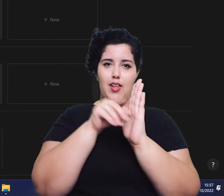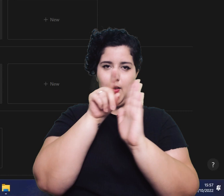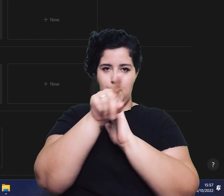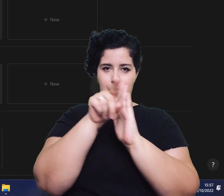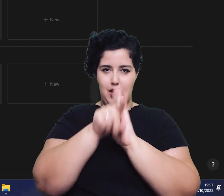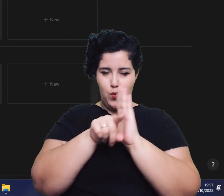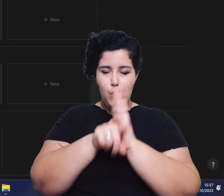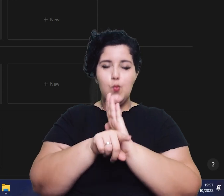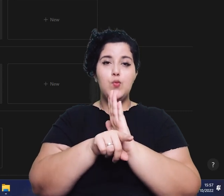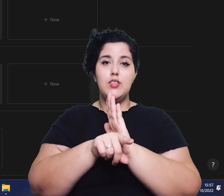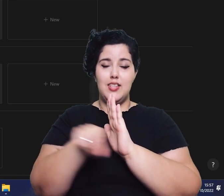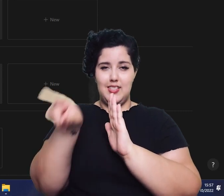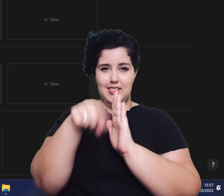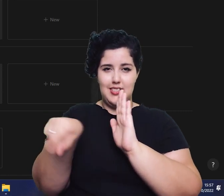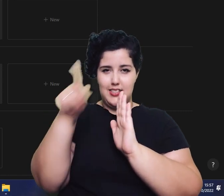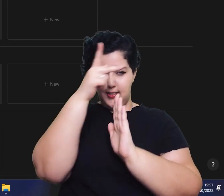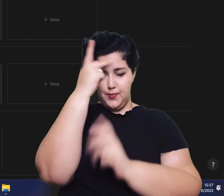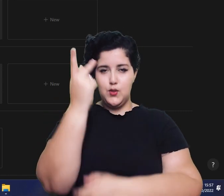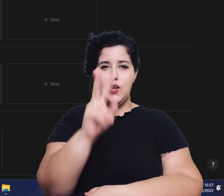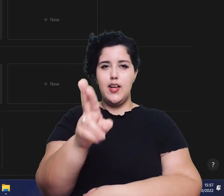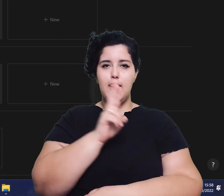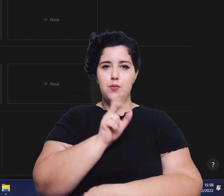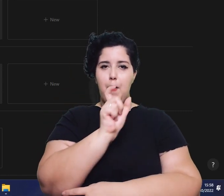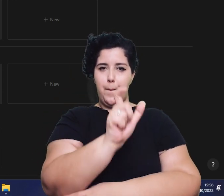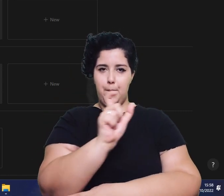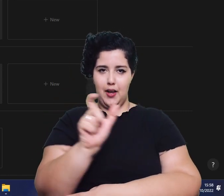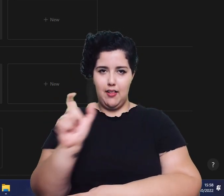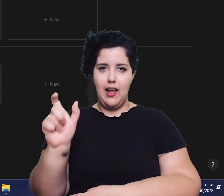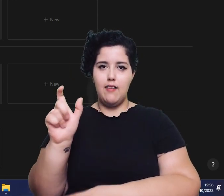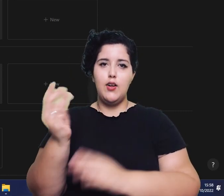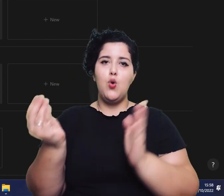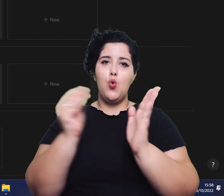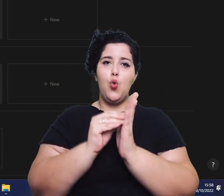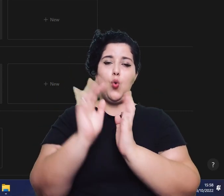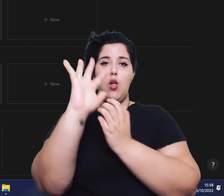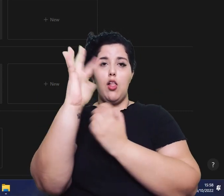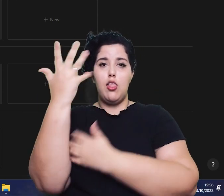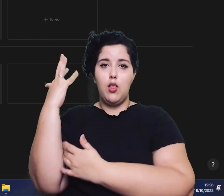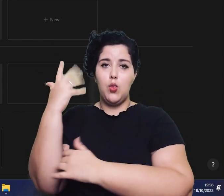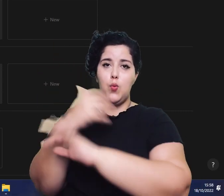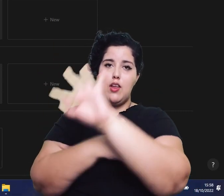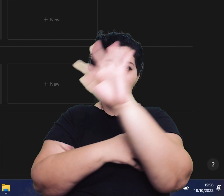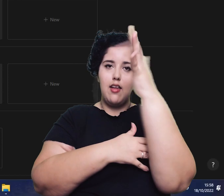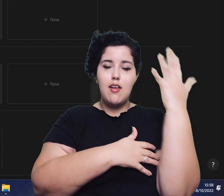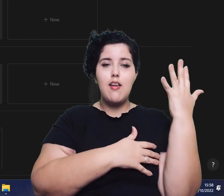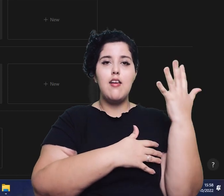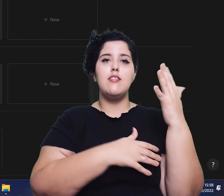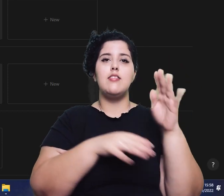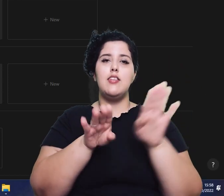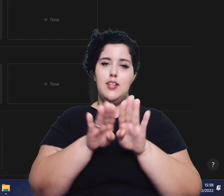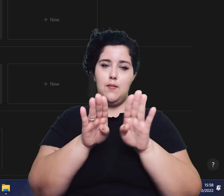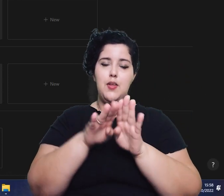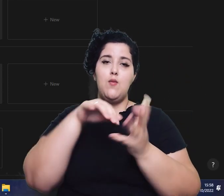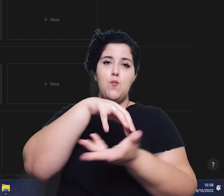abertas pras pessoas falarem, ditarem palavras relacionadas? As pessoas digitaram muito natureza, floresta, pulmão do mundo.